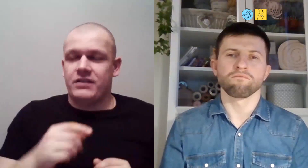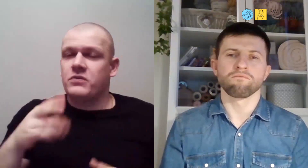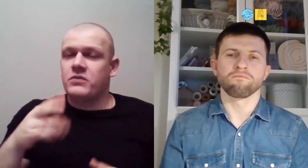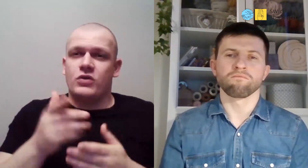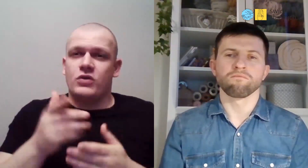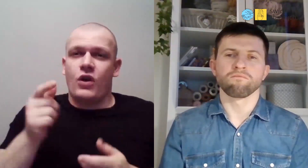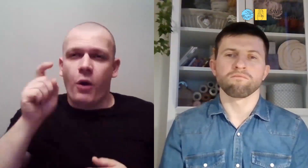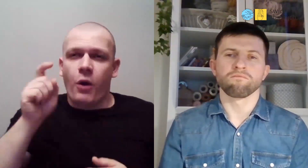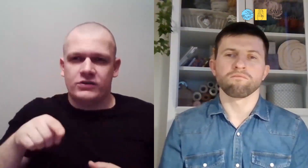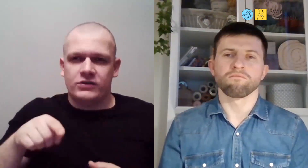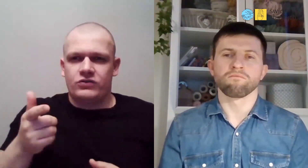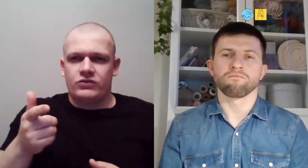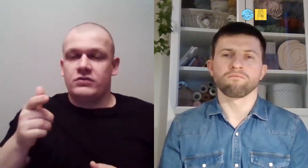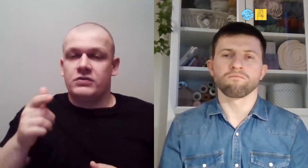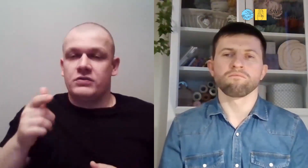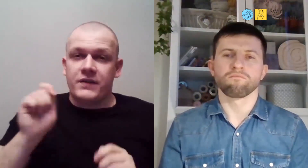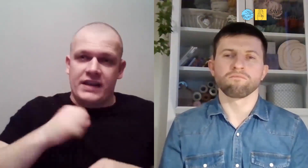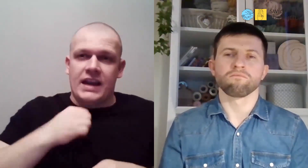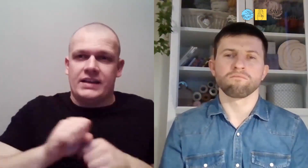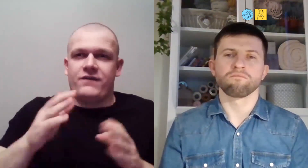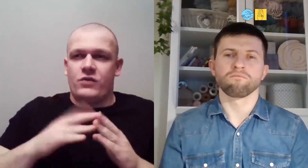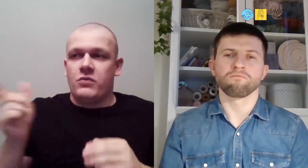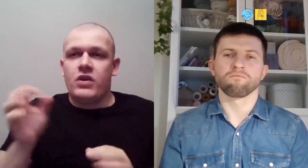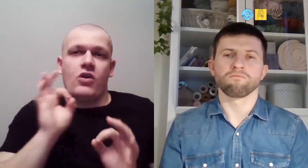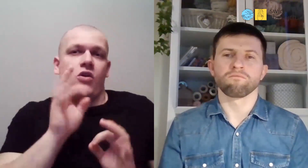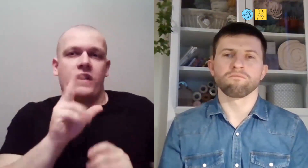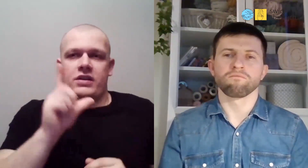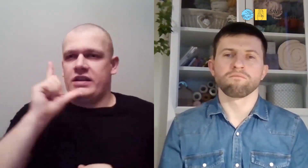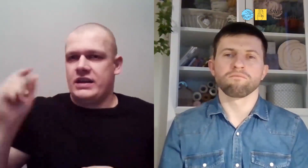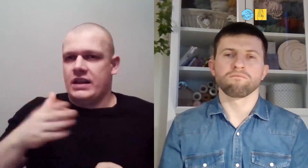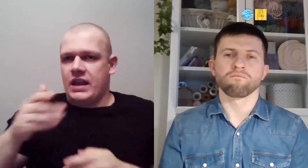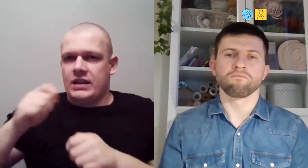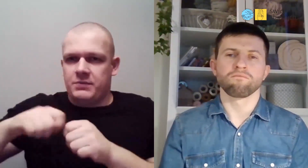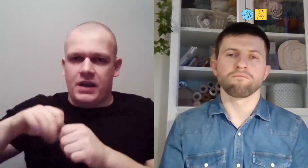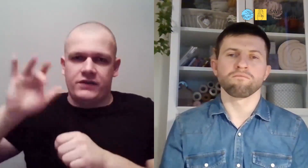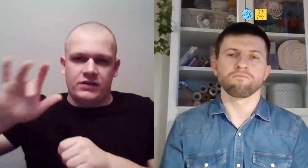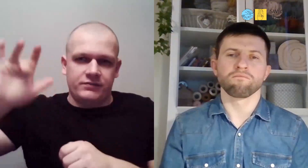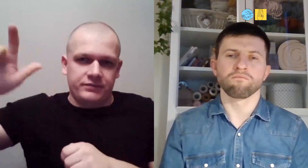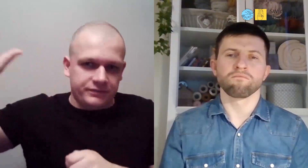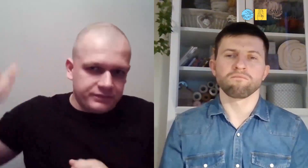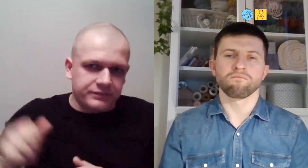by sprawdzić obecność ludzi w domu.